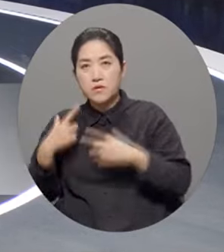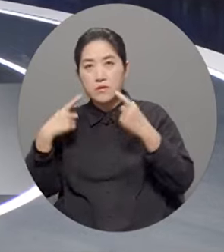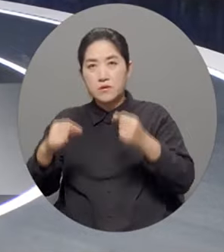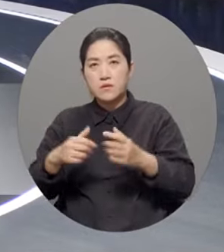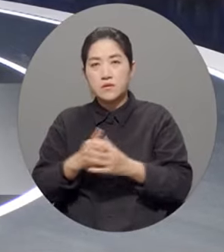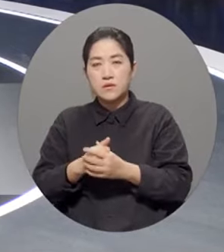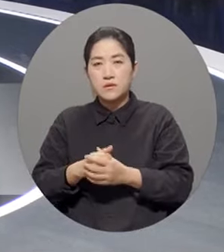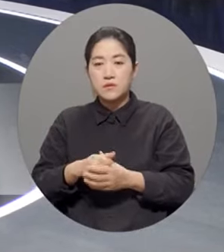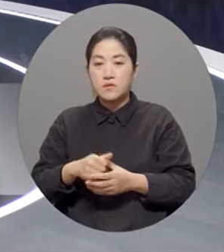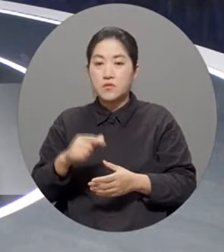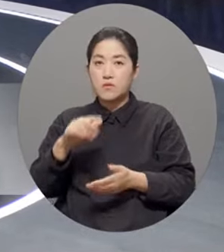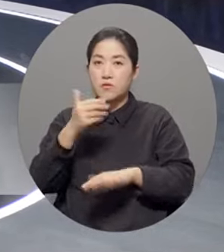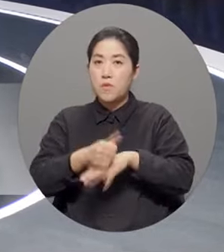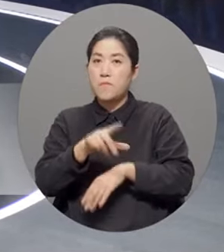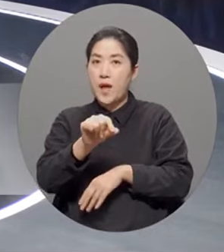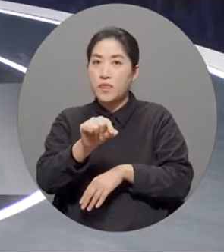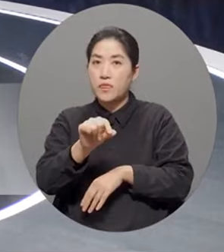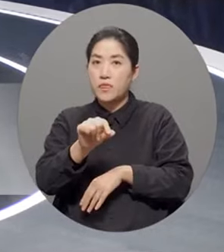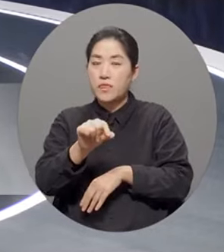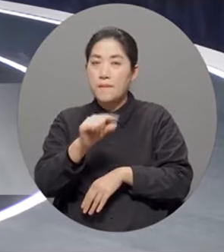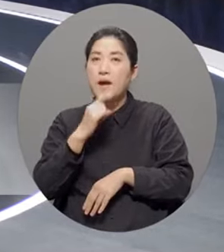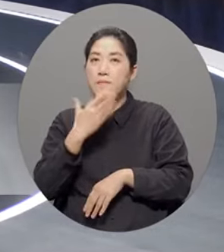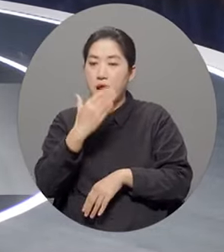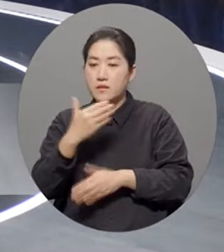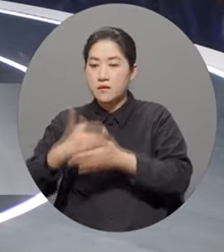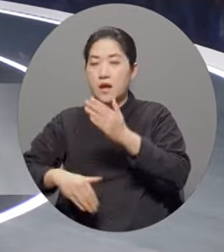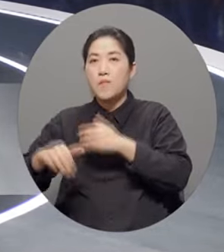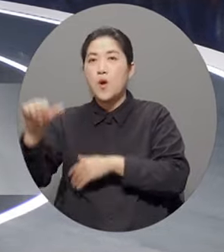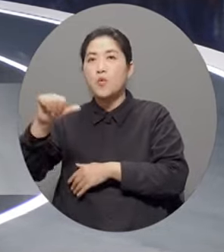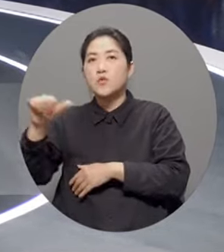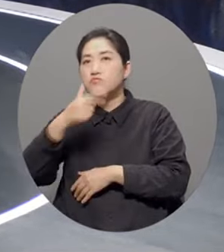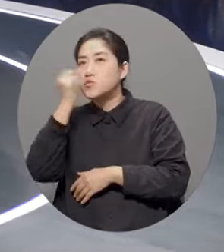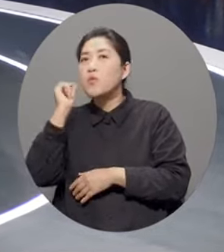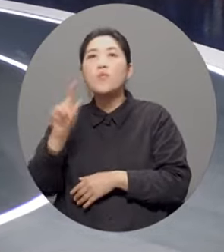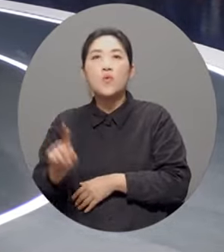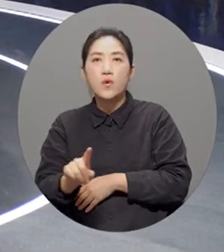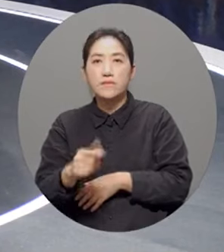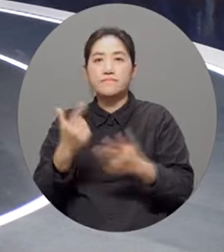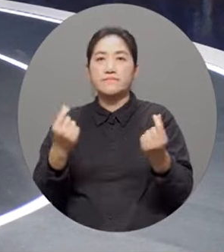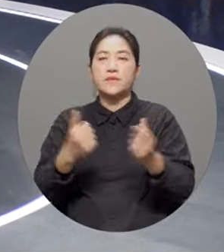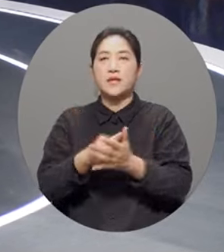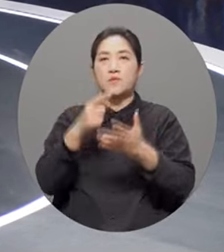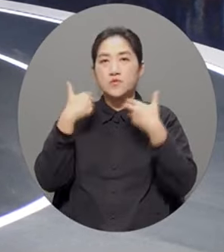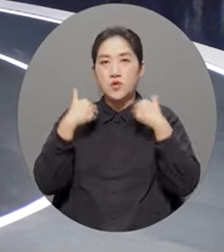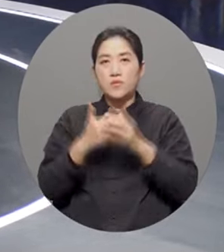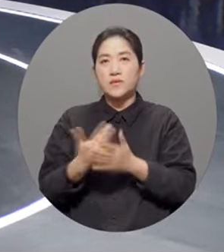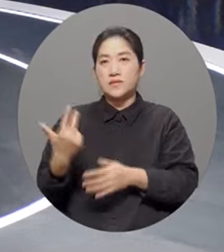그런데 지금 계획대로 하더라도 1만 명 늘리는 거잖아요. 그러면 5000명 정도가 계속 부족한 거아닙니까? (기자) 맞습니다.